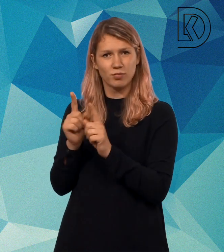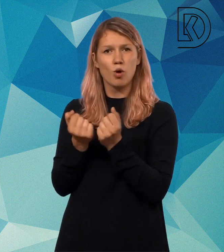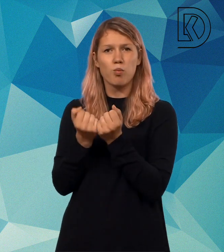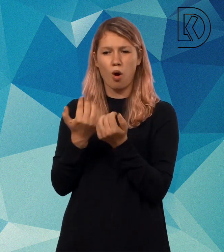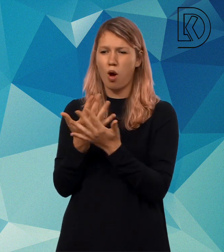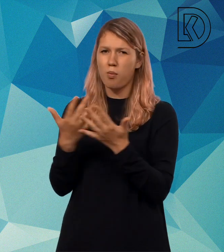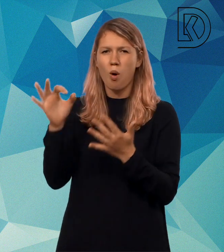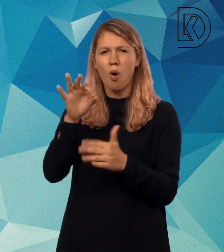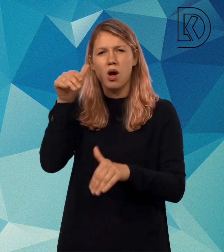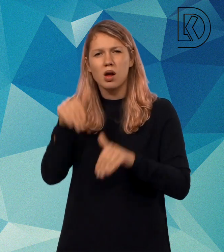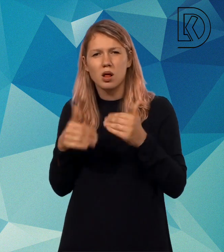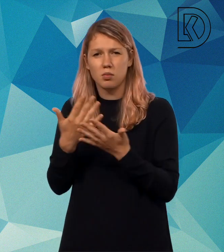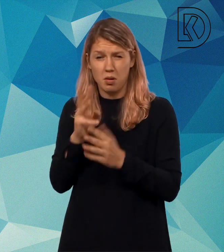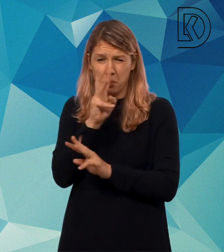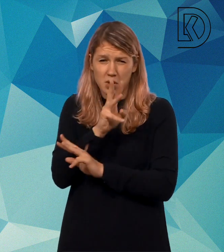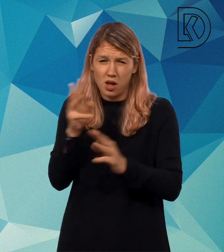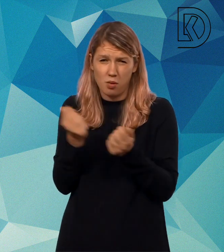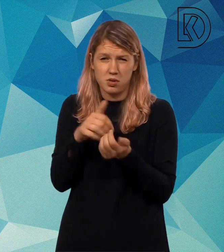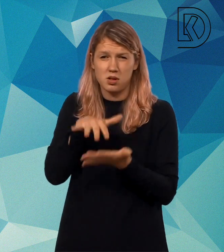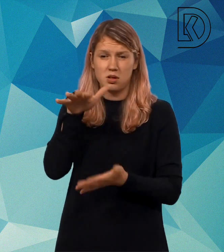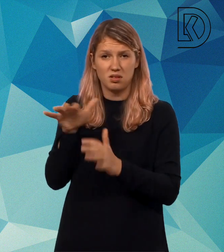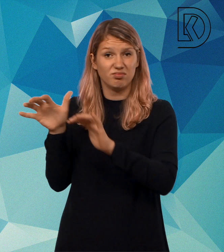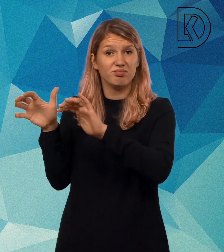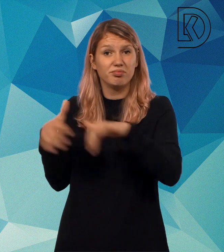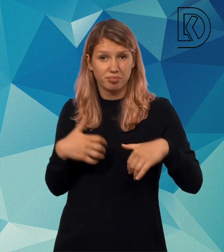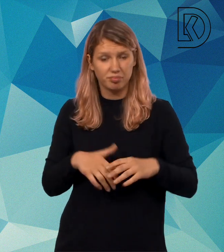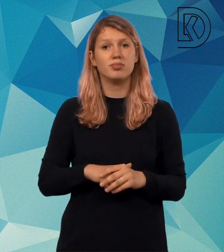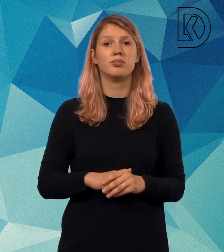Taip pat buvo konfiskuota milijonai rinkiminių biuletenių.